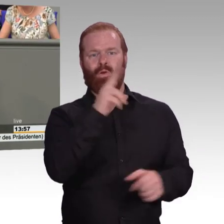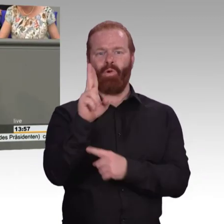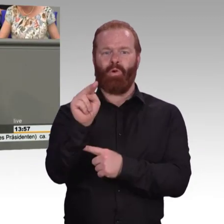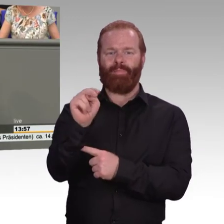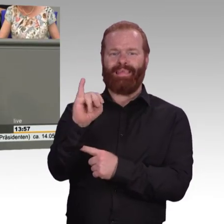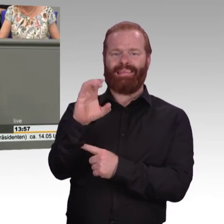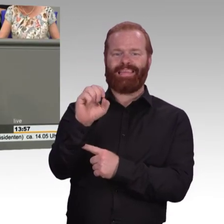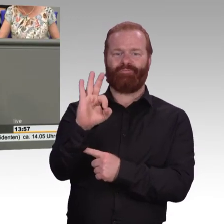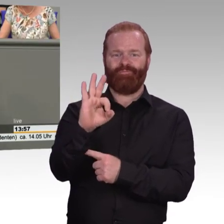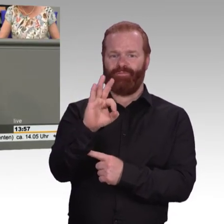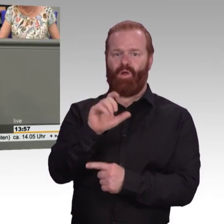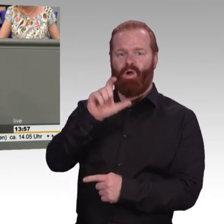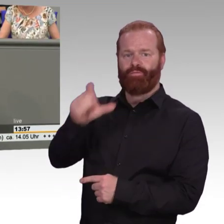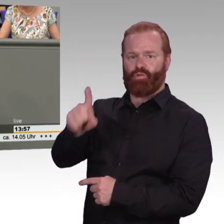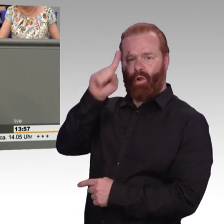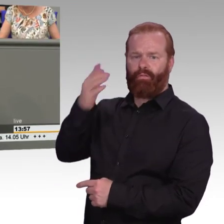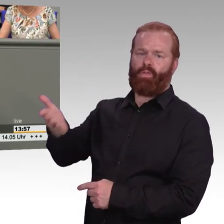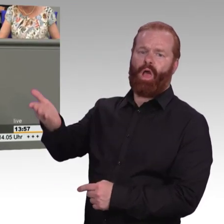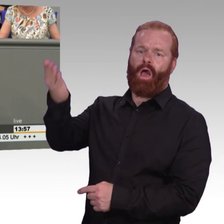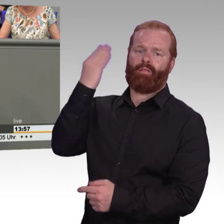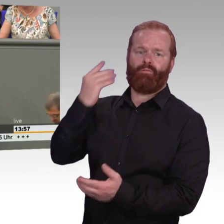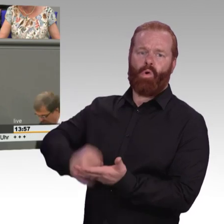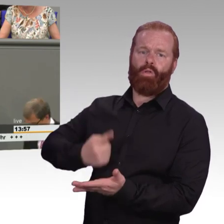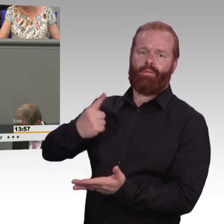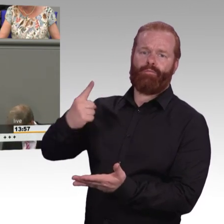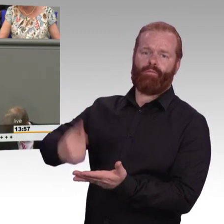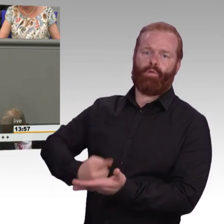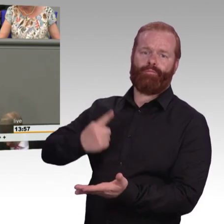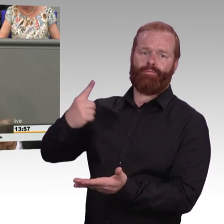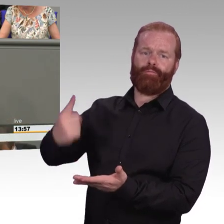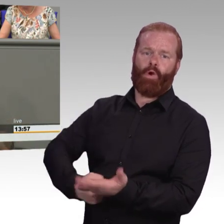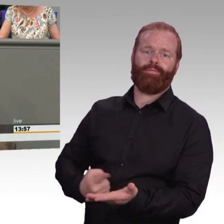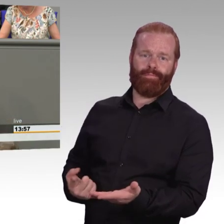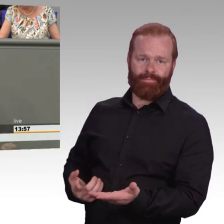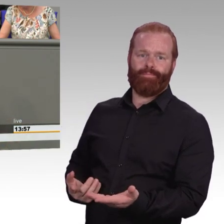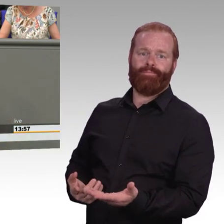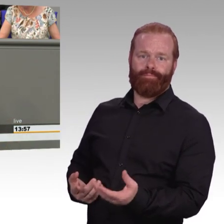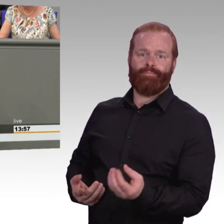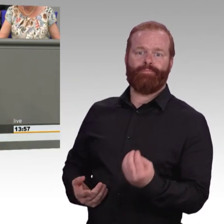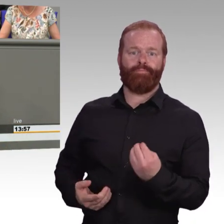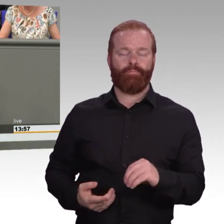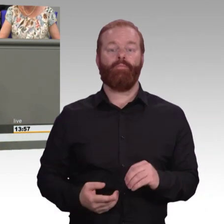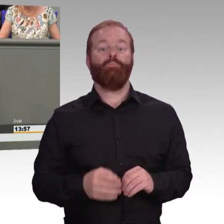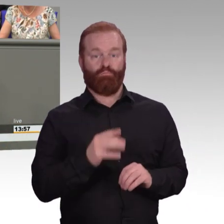durch eine Grundgesetzänderung gegeneinander ausgespielt werden. (Beifall)